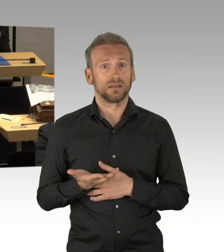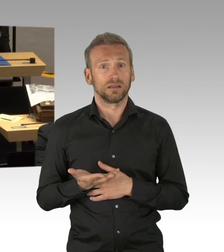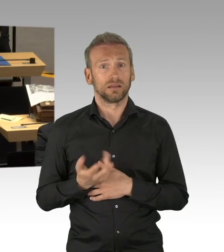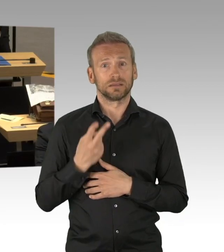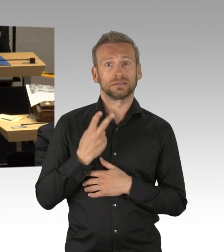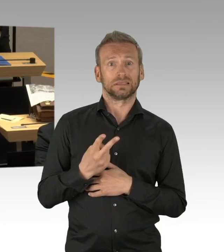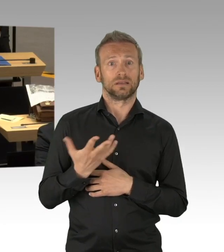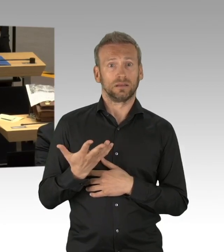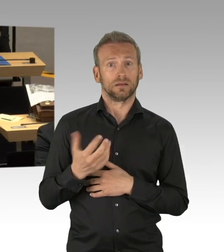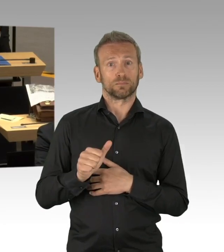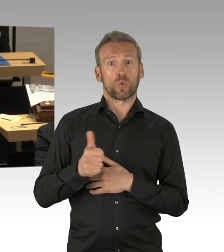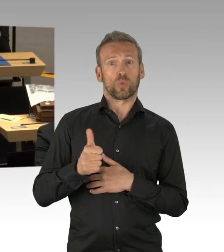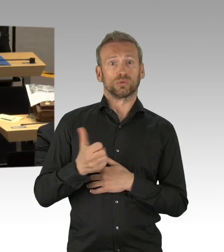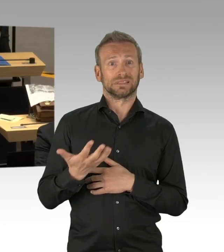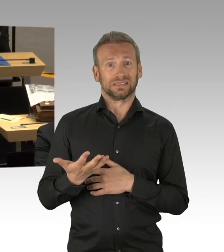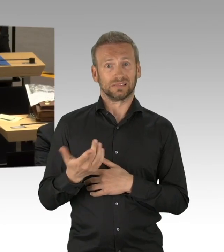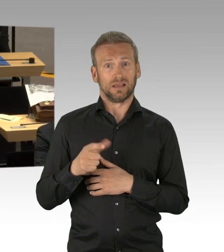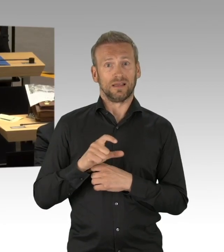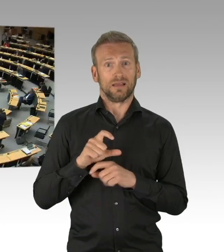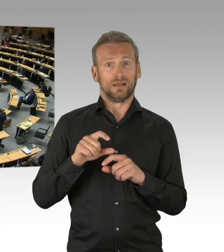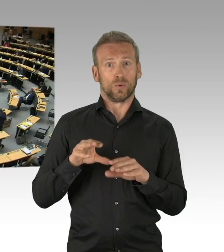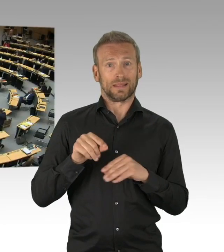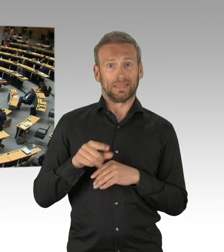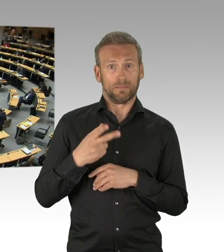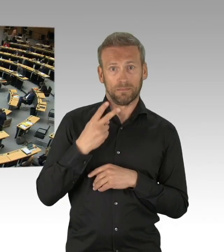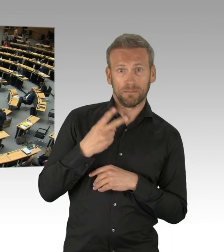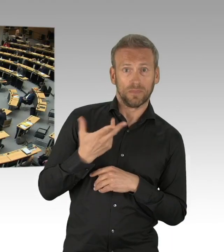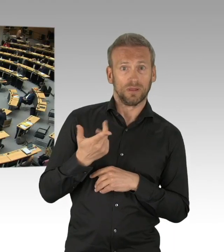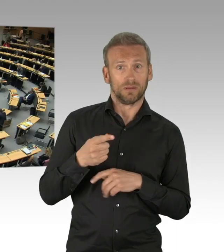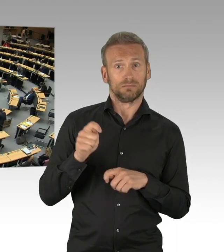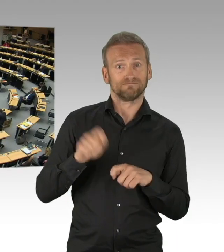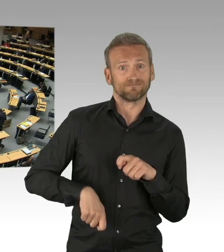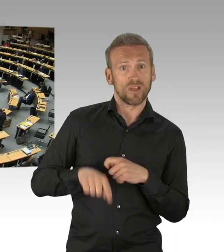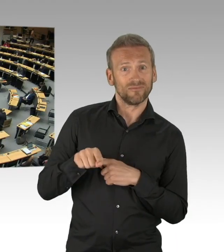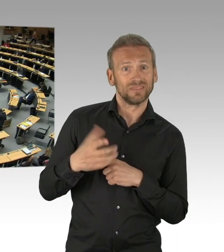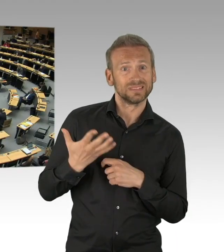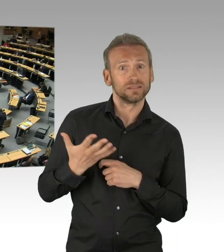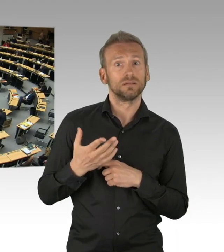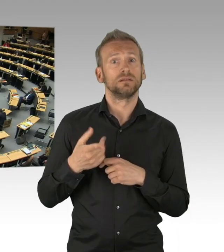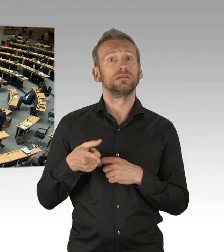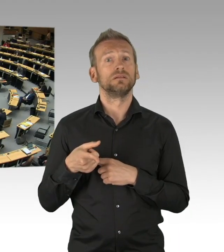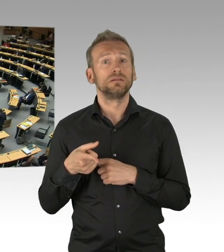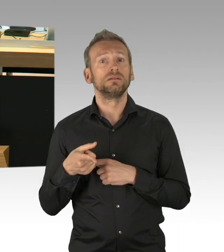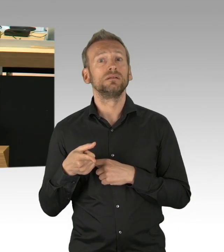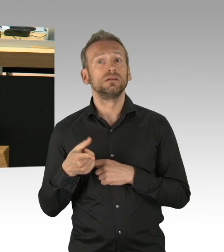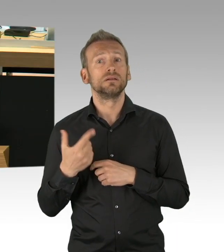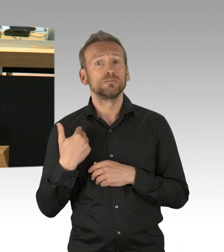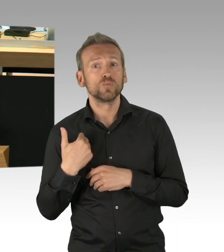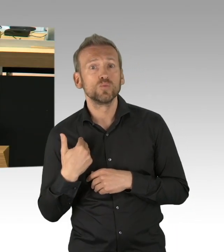frage ich, warum kann in diesem Bereich nicht auch das gelten, was anderswo in den Geschäften möglich ist. Sicherheitsabstand zwischen den Tischen,